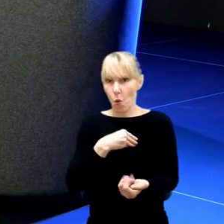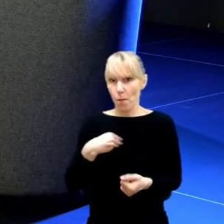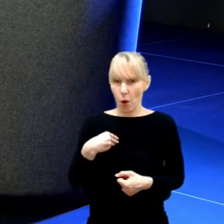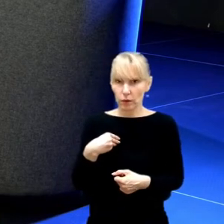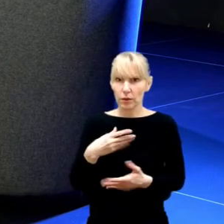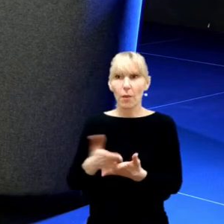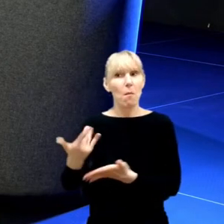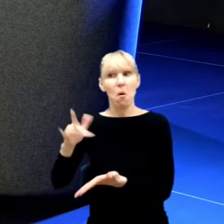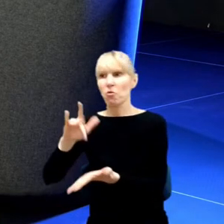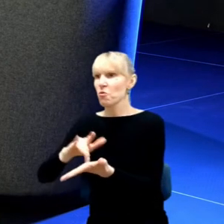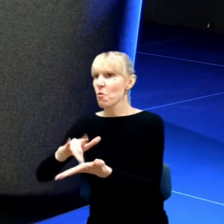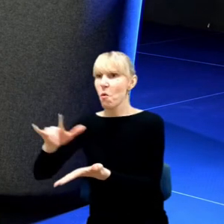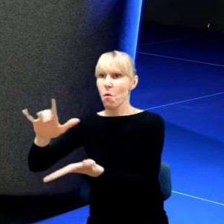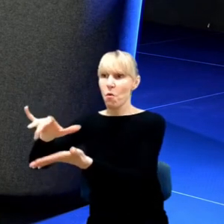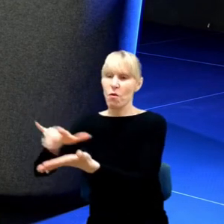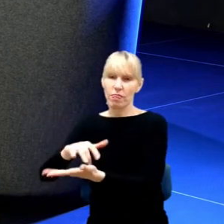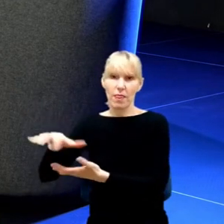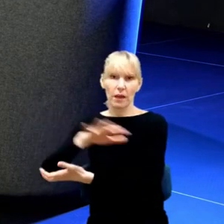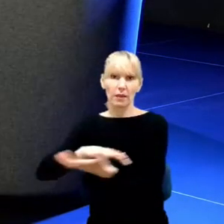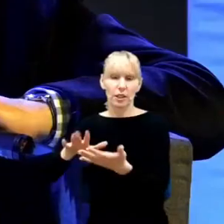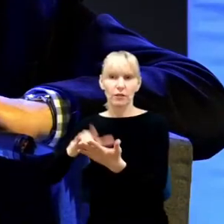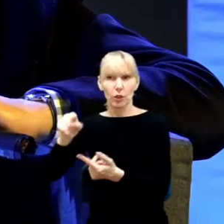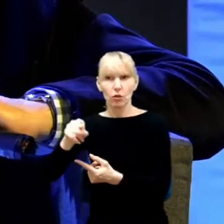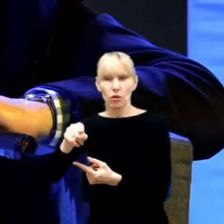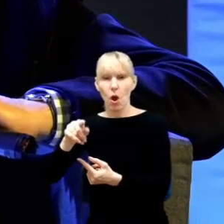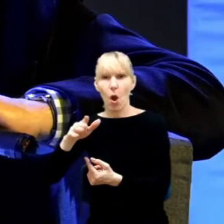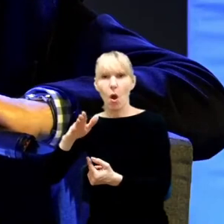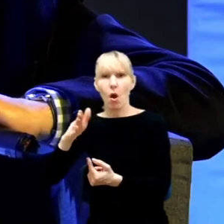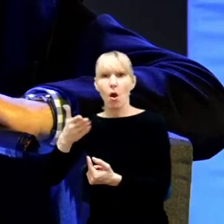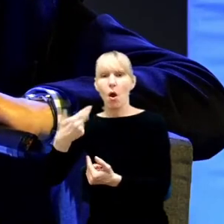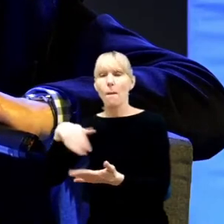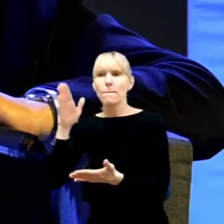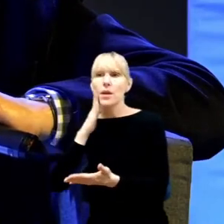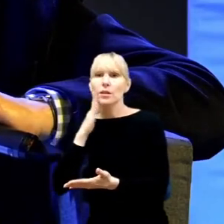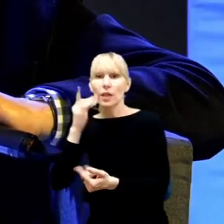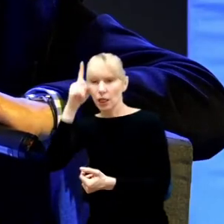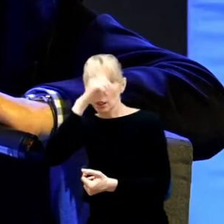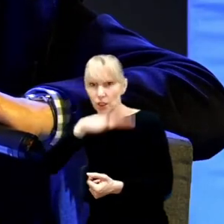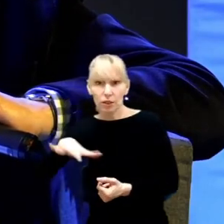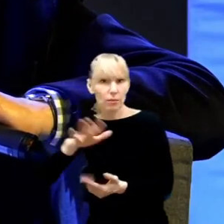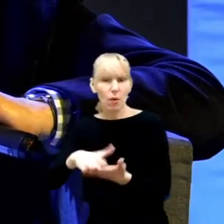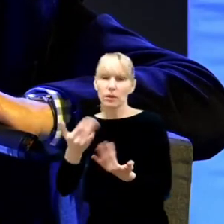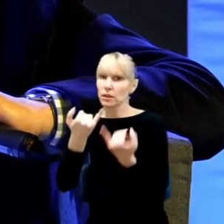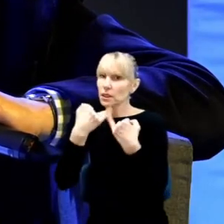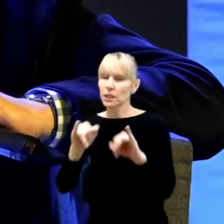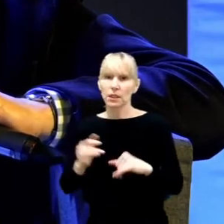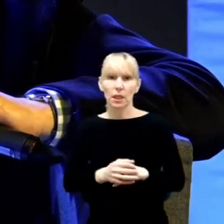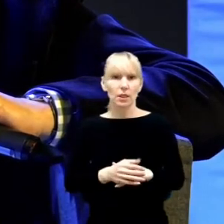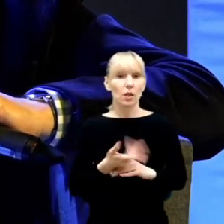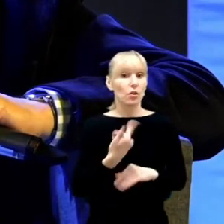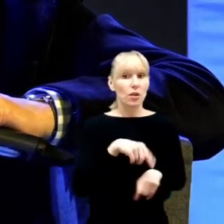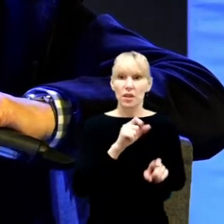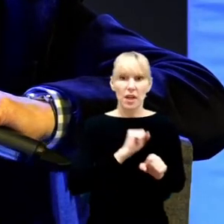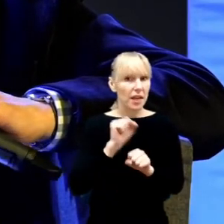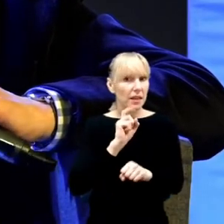mieszkania społecznego jest rozumiane. To nie jest prawda. Doprowadziliśmy do sytuacji, ja tu już mówię